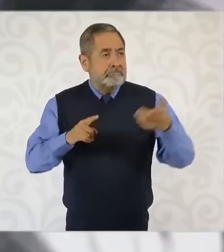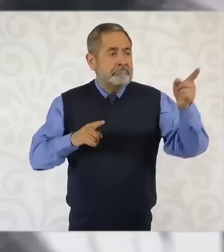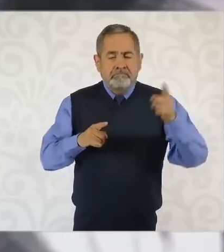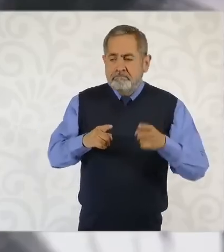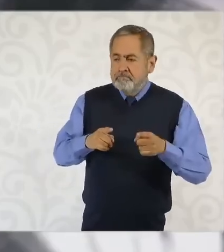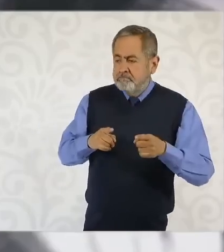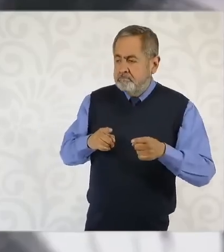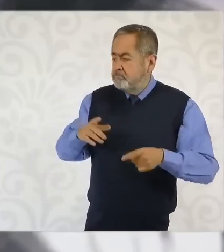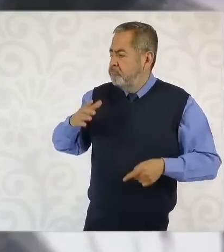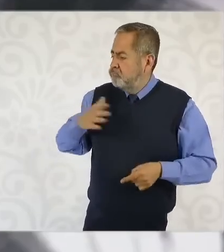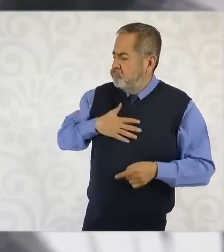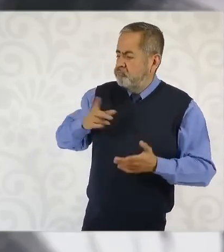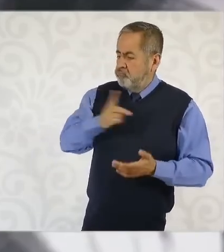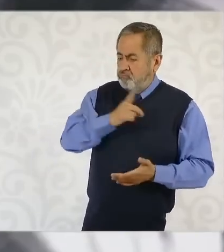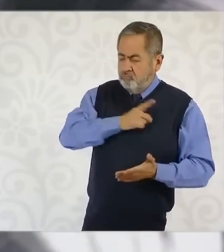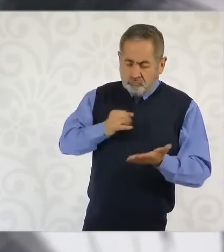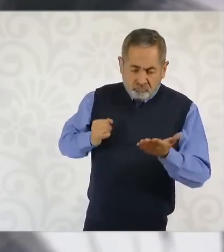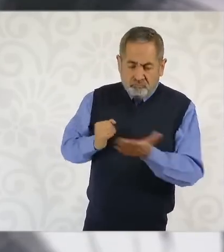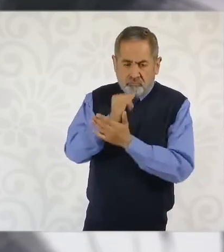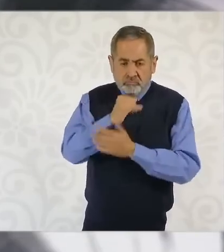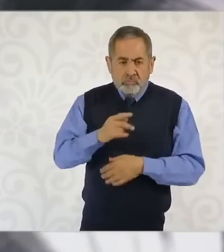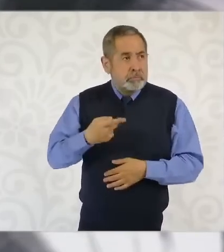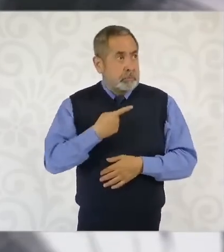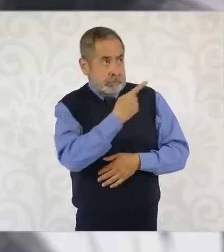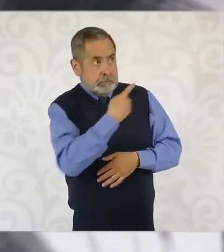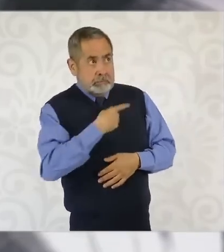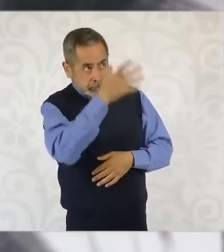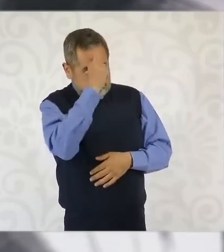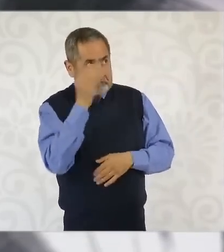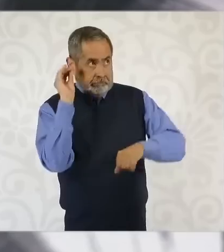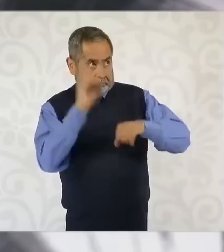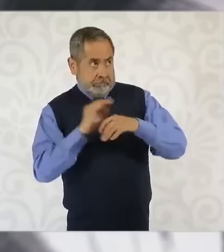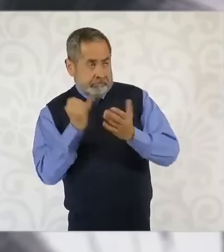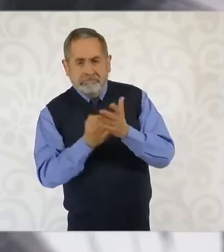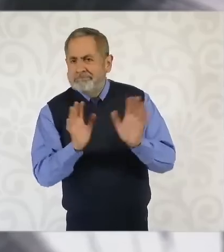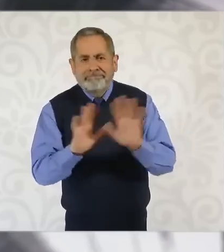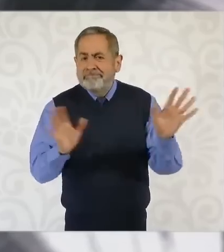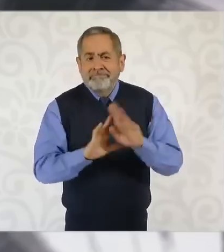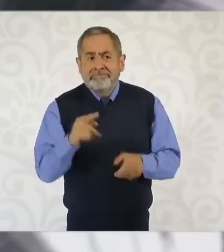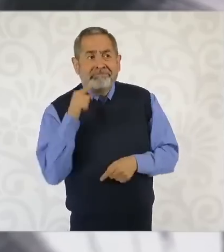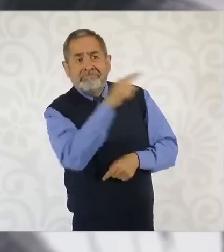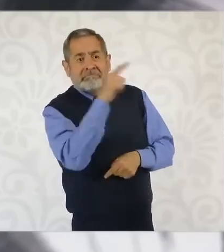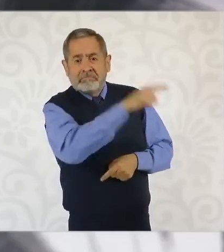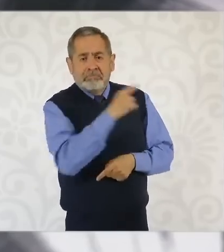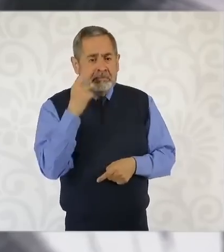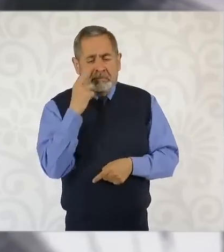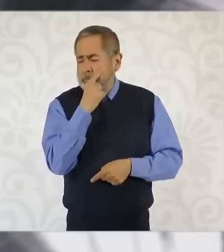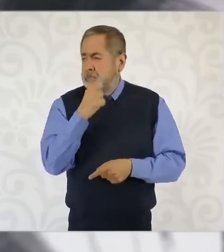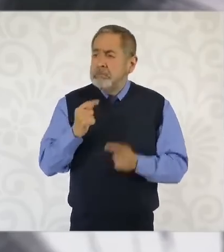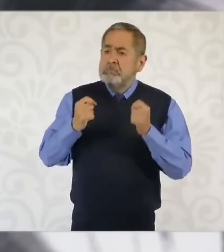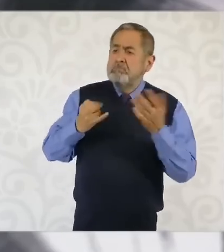gobierno de los Estados Unidos sea en esta semanas en este mes pues hubo varias reuniones una reunión